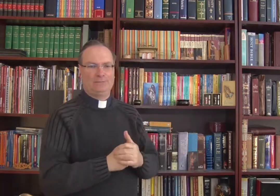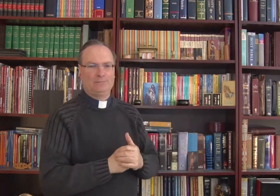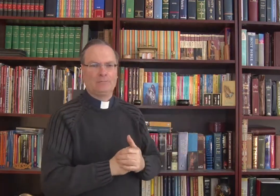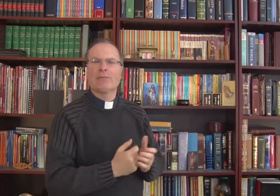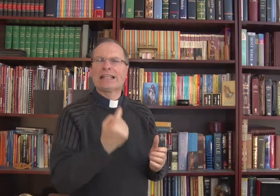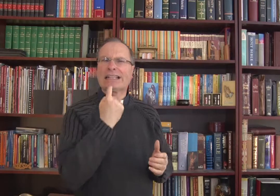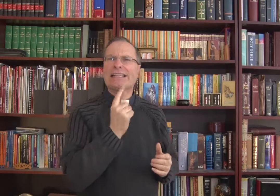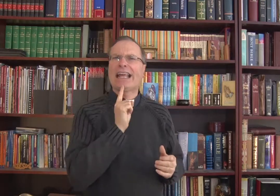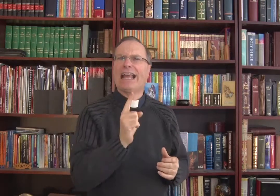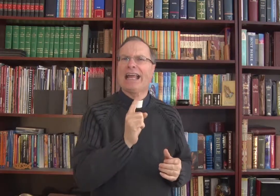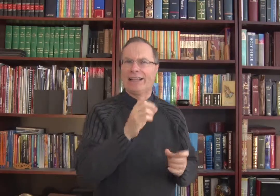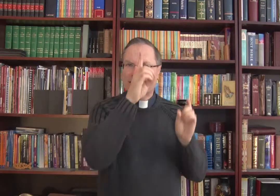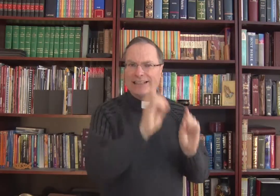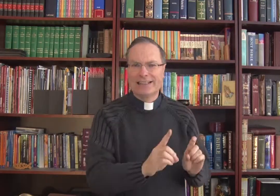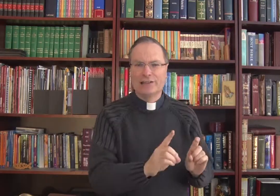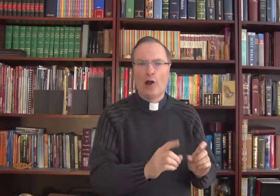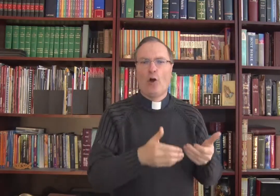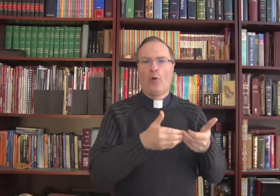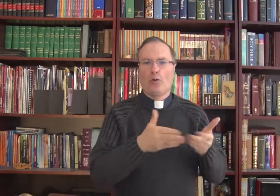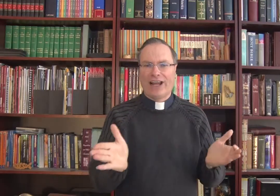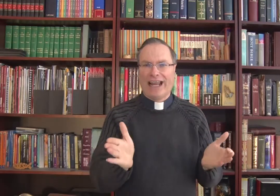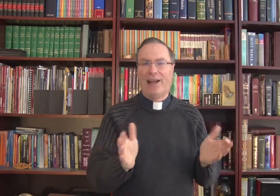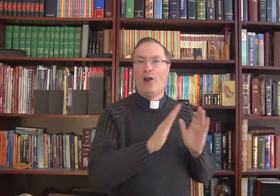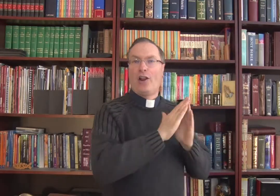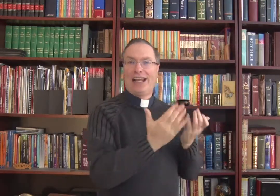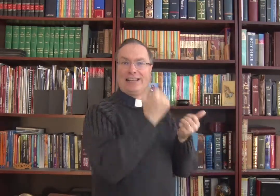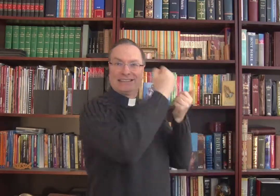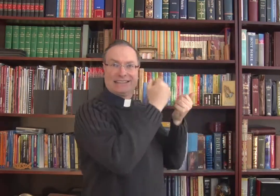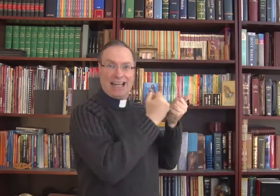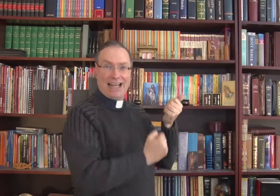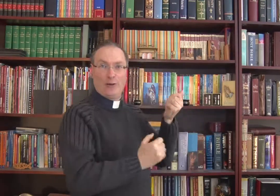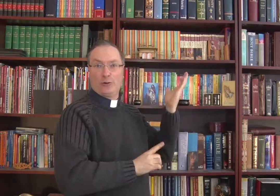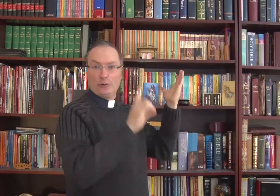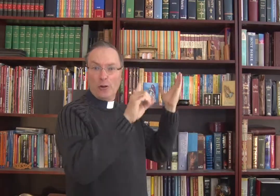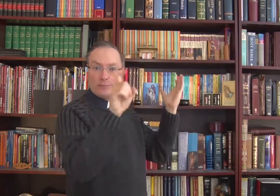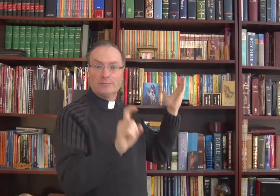Qui est digne d’ouvrir le livre scellé de Dieu?